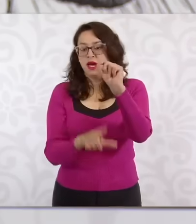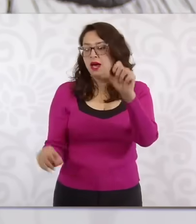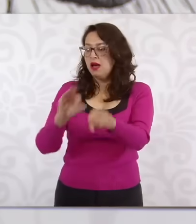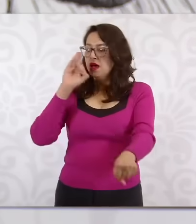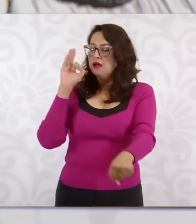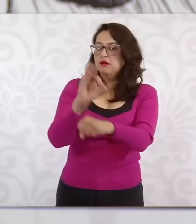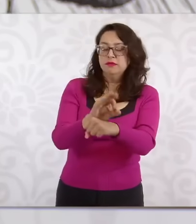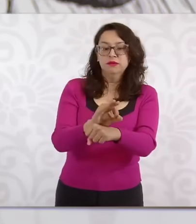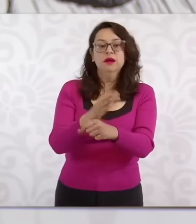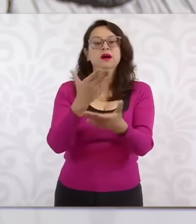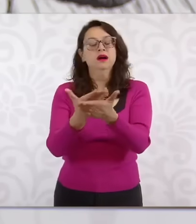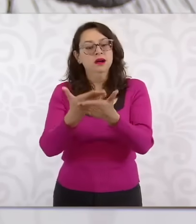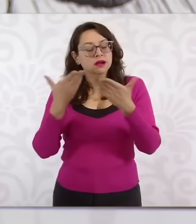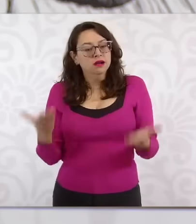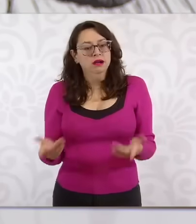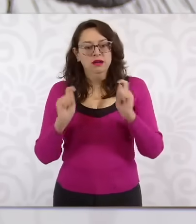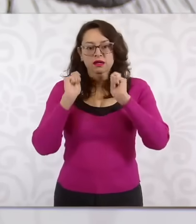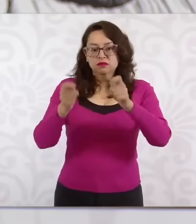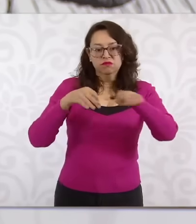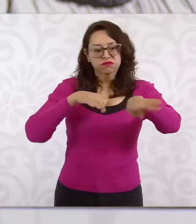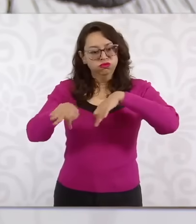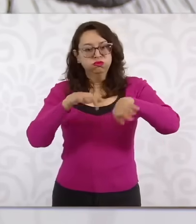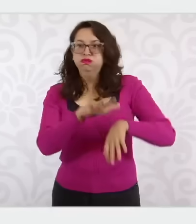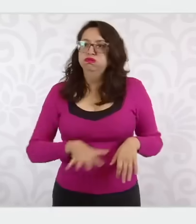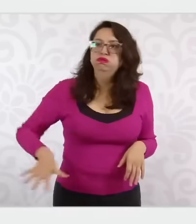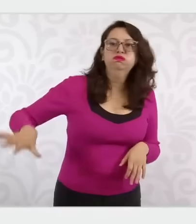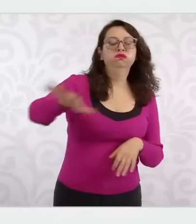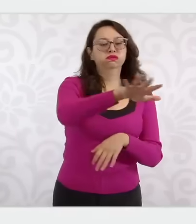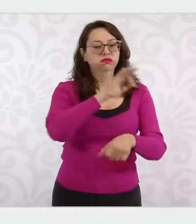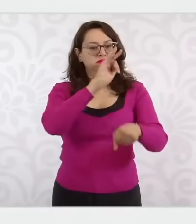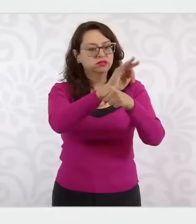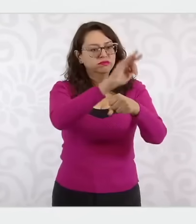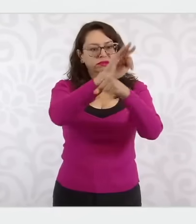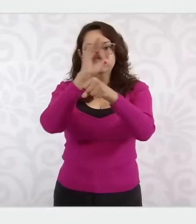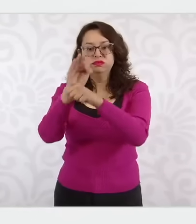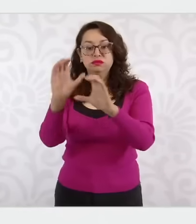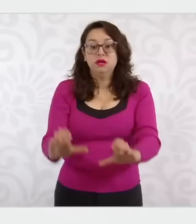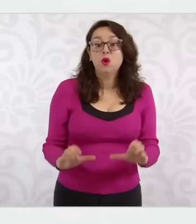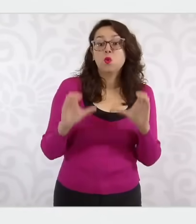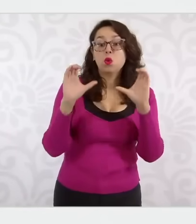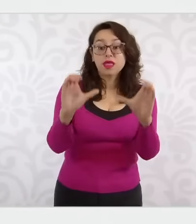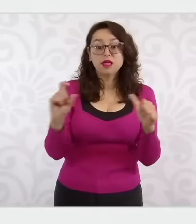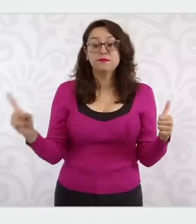y que hoy su principal tarea es la seguridad pública, la protección de la ciudadanía. Entonces,